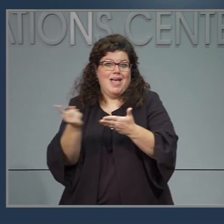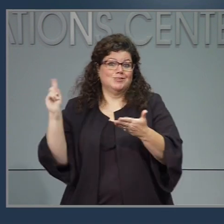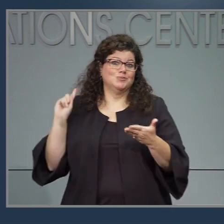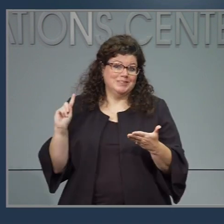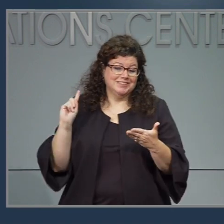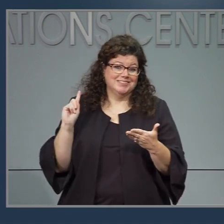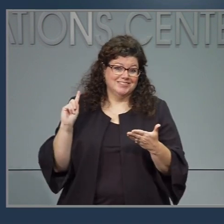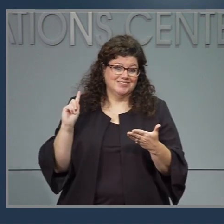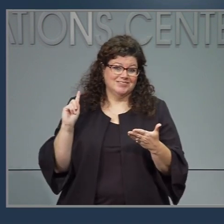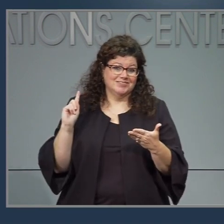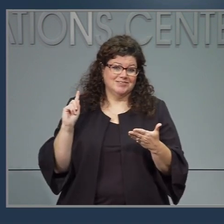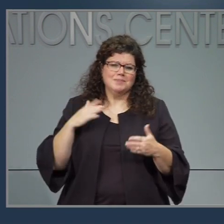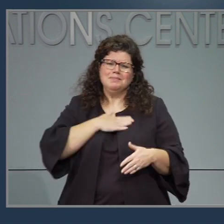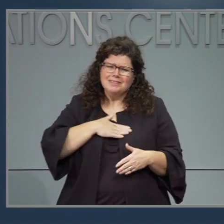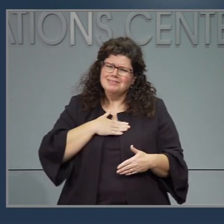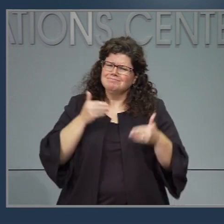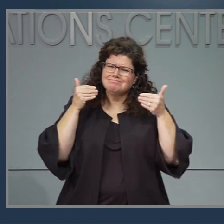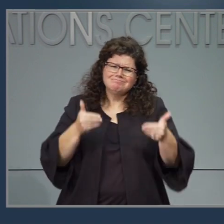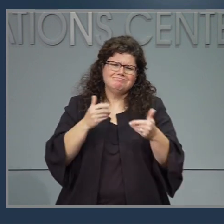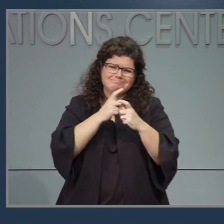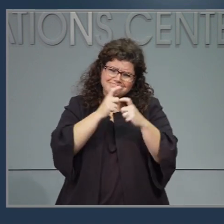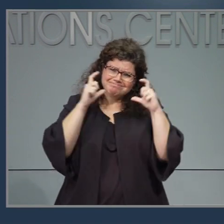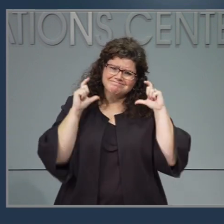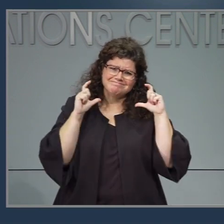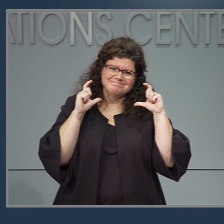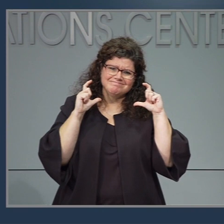cualquiera que sea su sazón pongas y tras la mascarilla